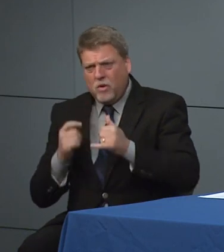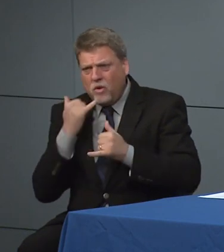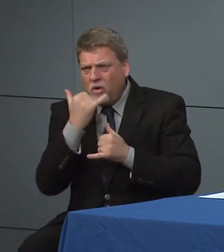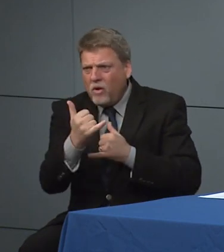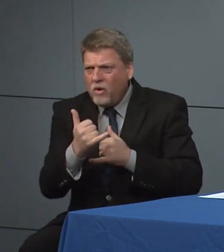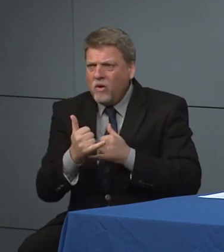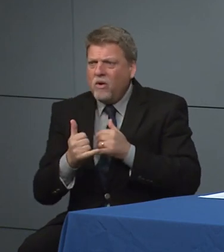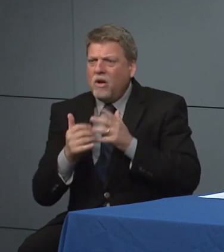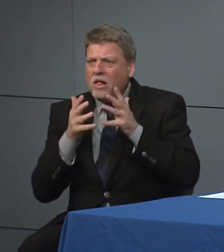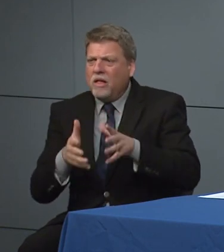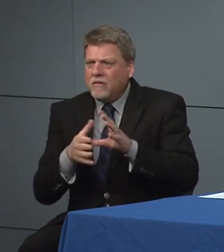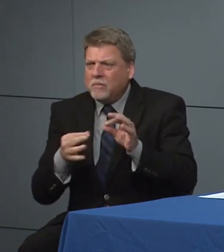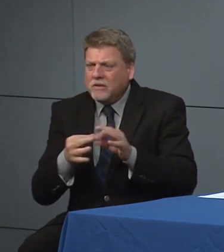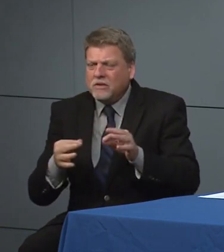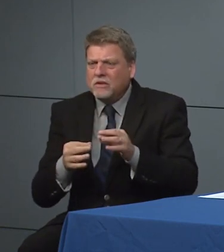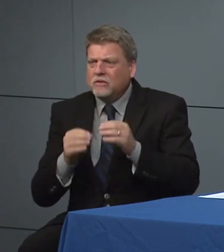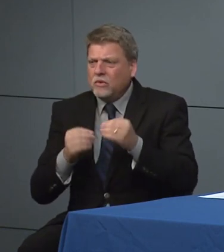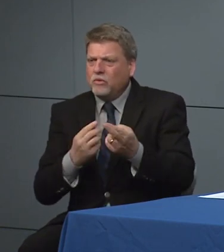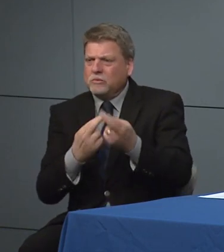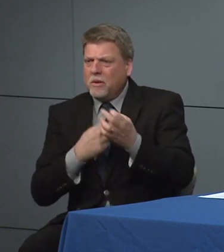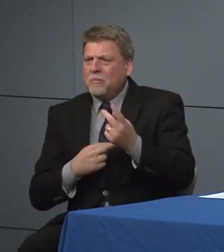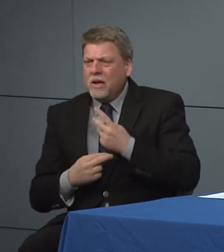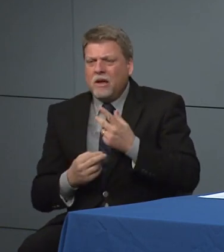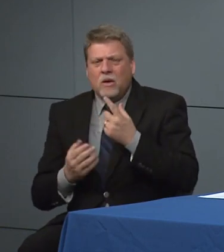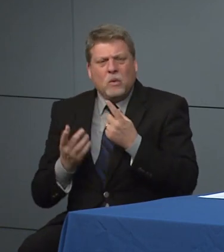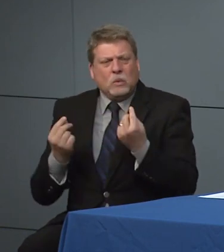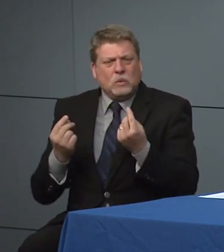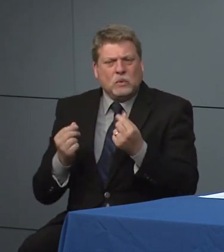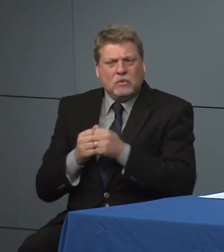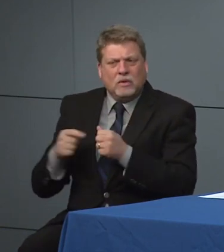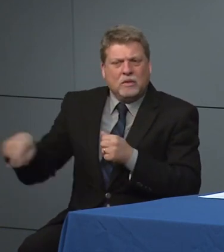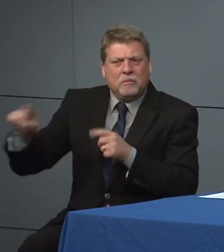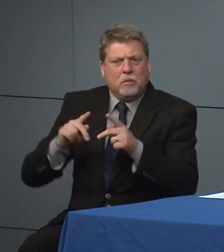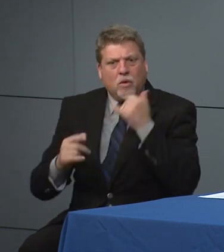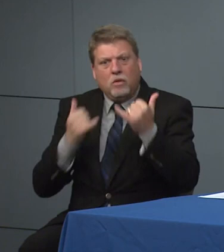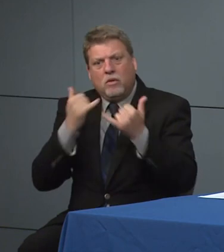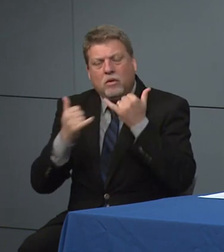la gente que llama deja mensaje y y tienen demasiados llamadas